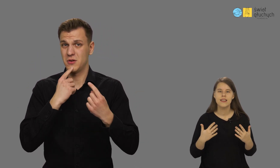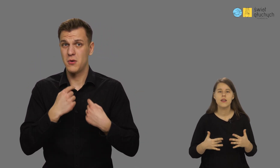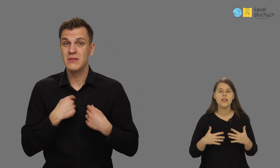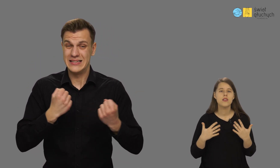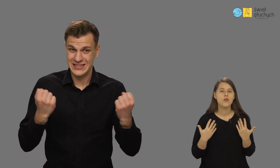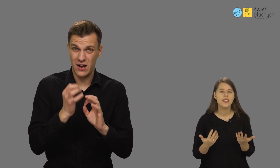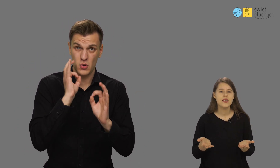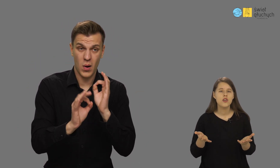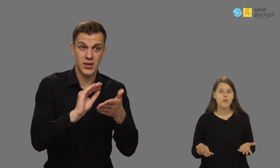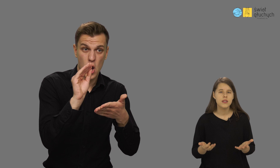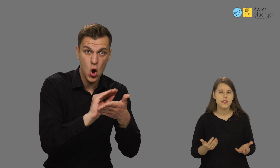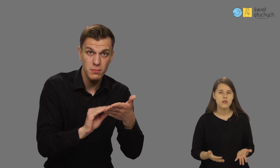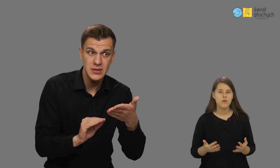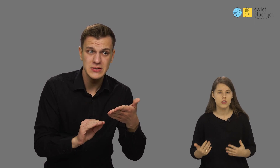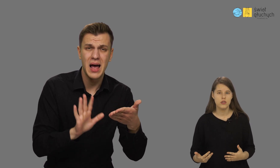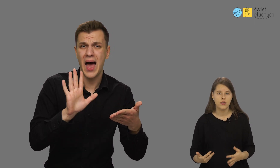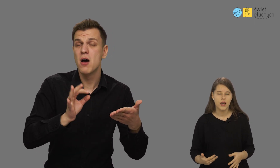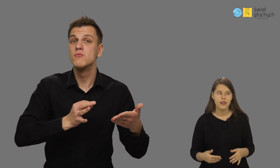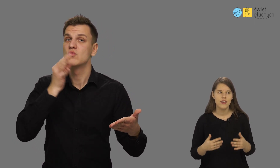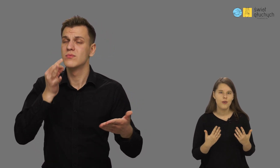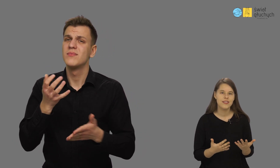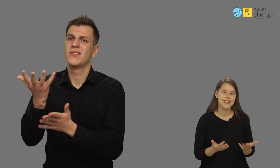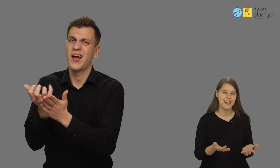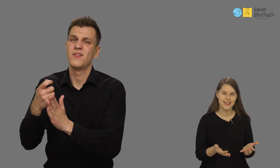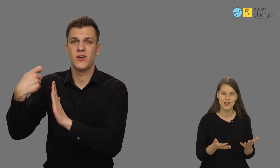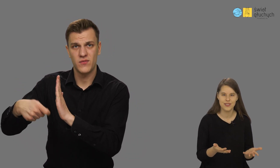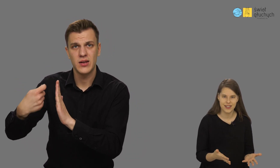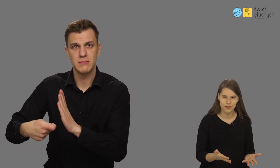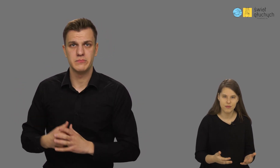nawet najdokładniejszy opis w języku fonicznym nie odda nagranego znaku.